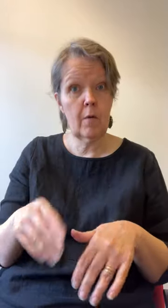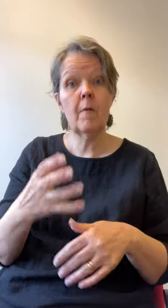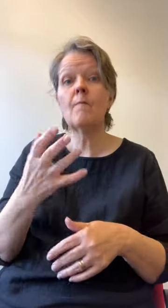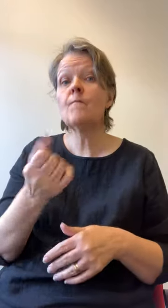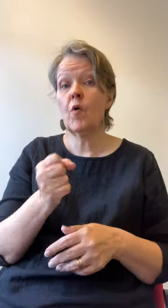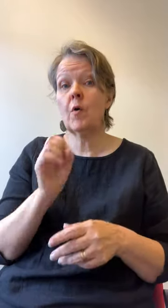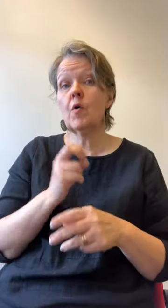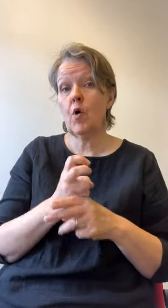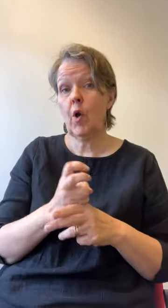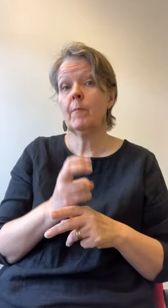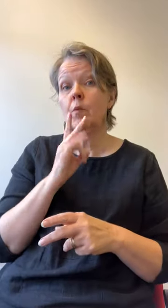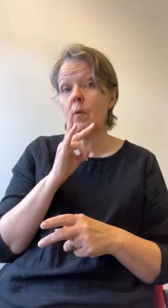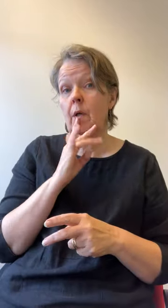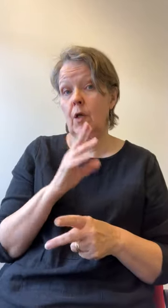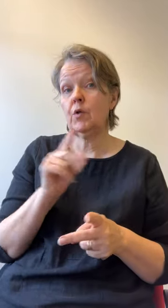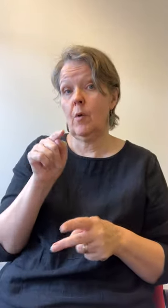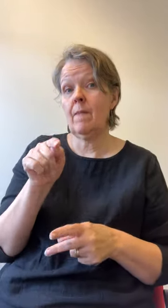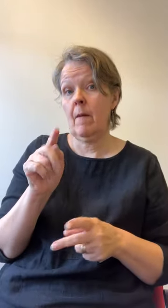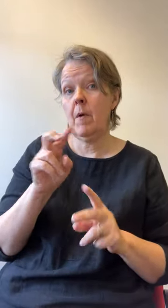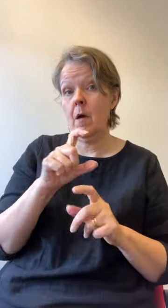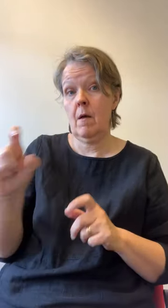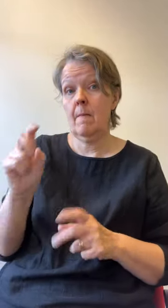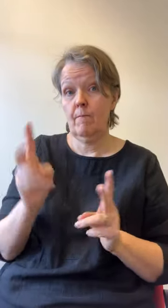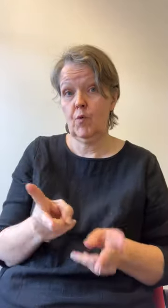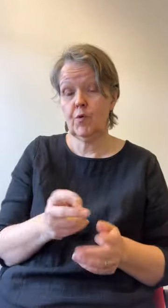voit myös kertoa kokemuksiasi tästä aiheesta.